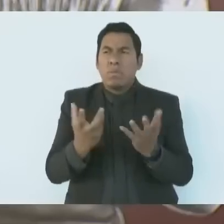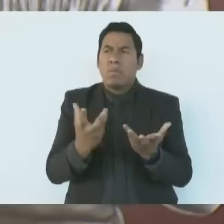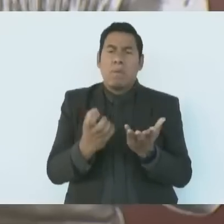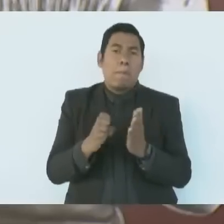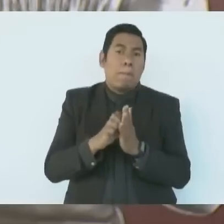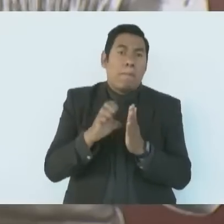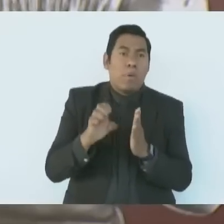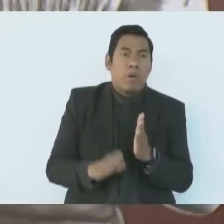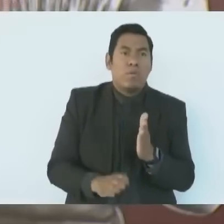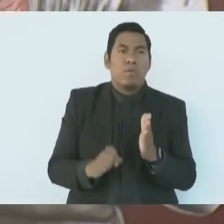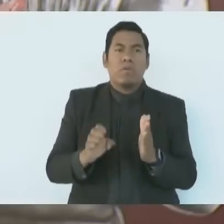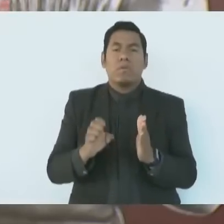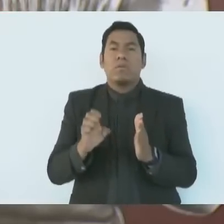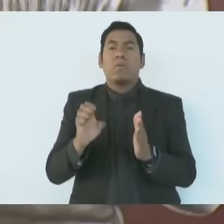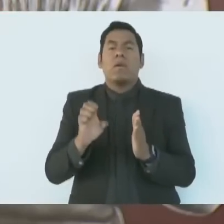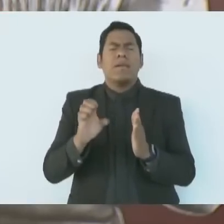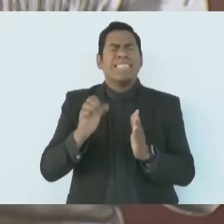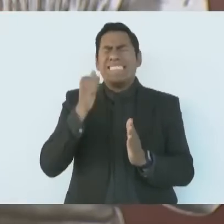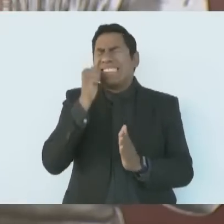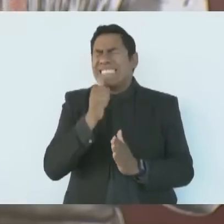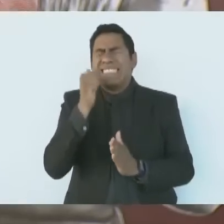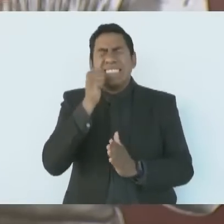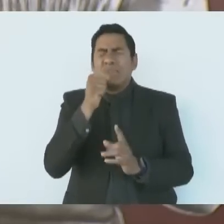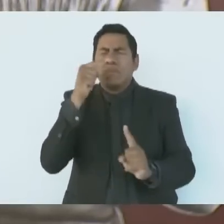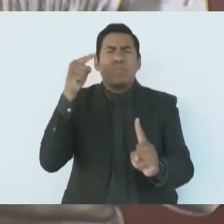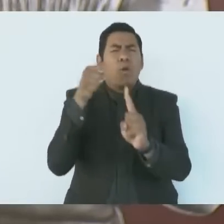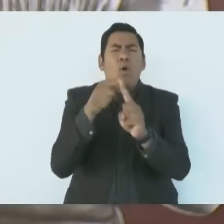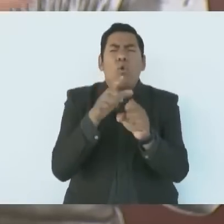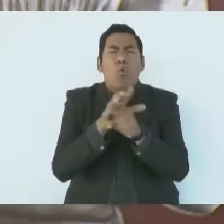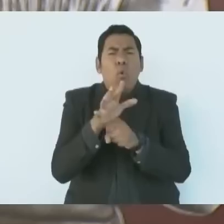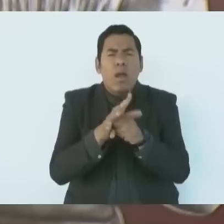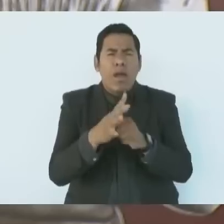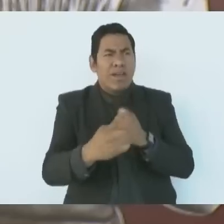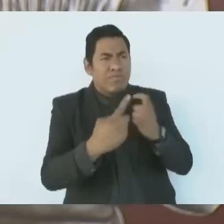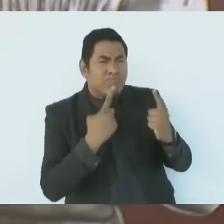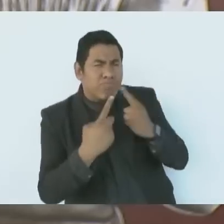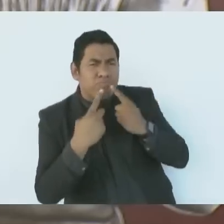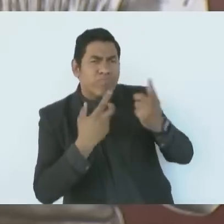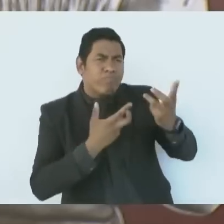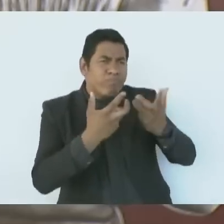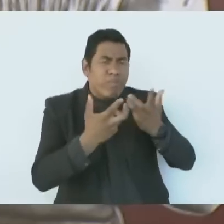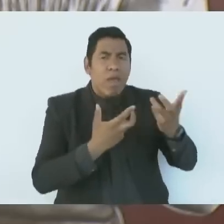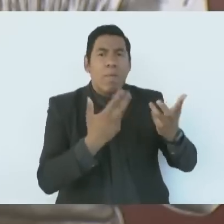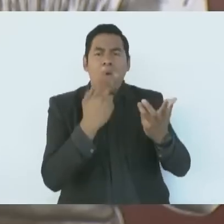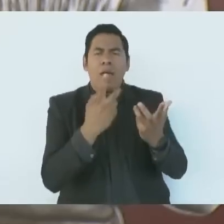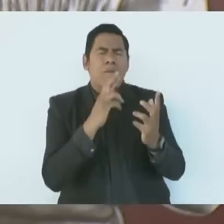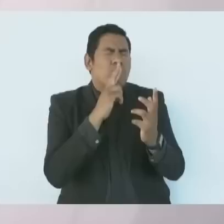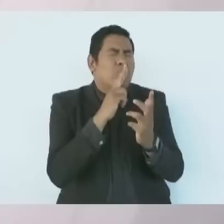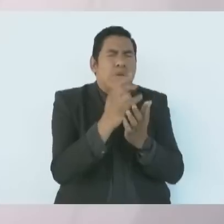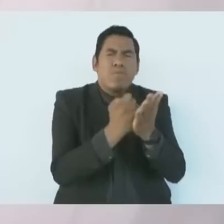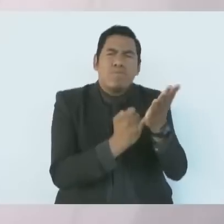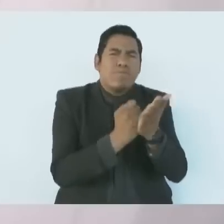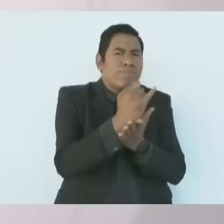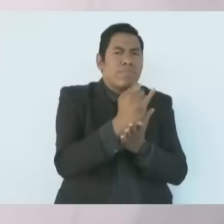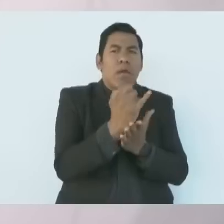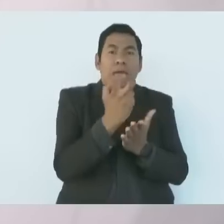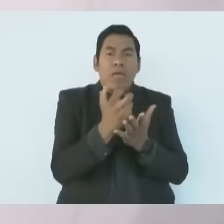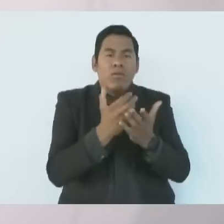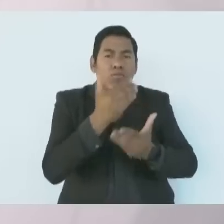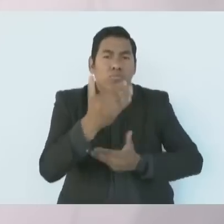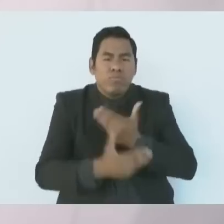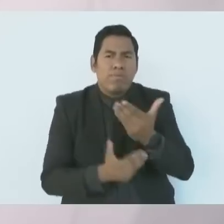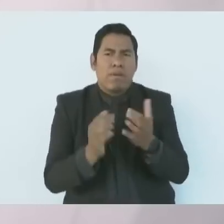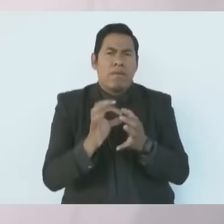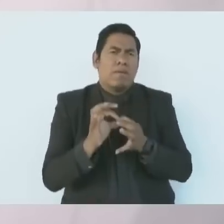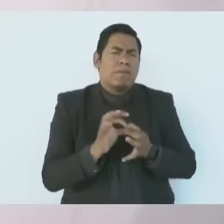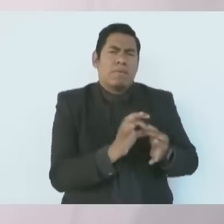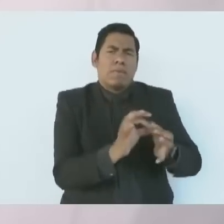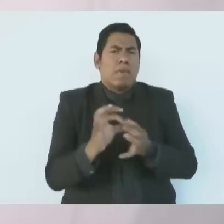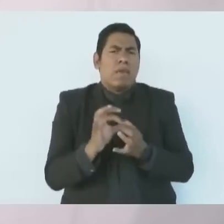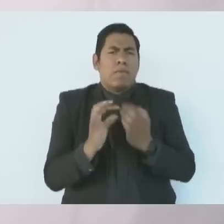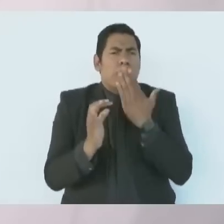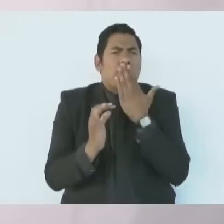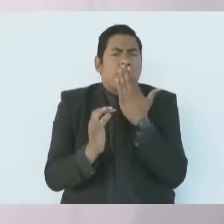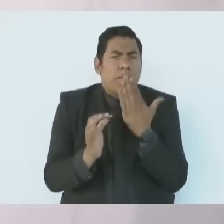tener y buscando la mejor negociación con Estados Unidos para poder tener una situación preferencial